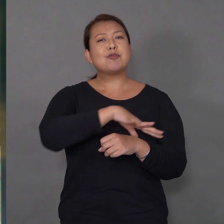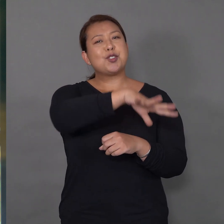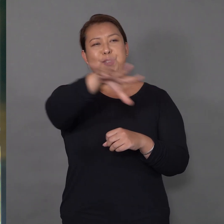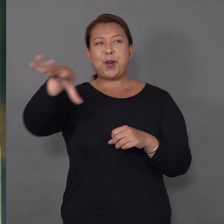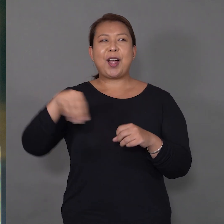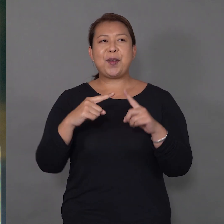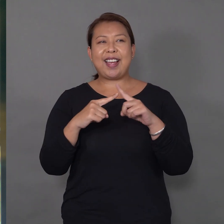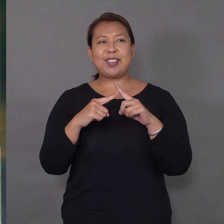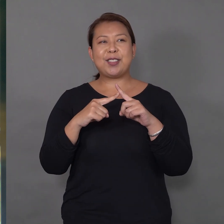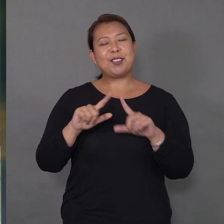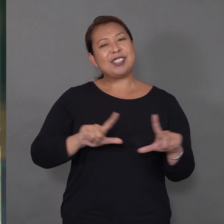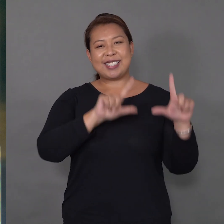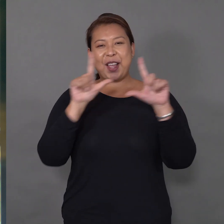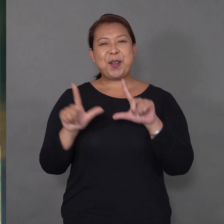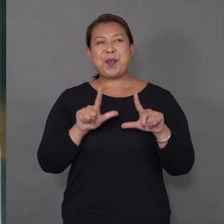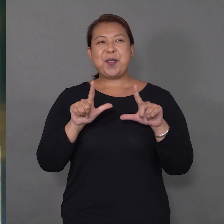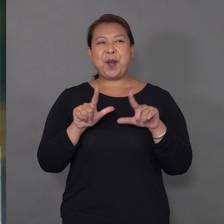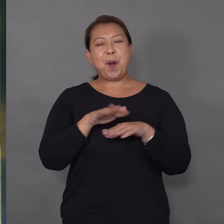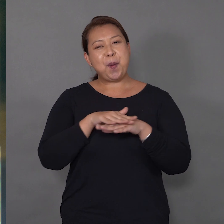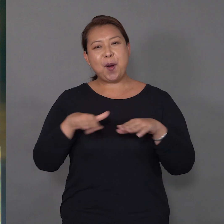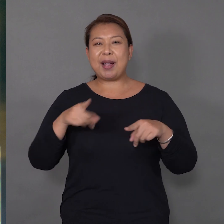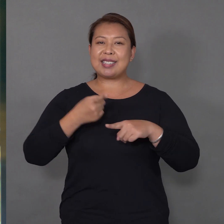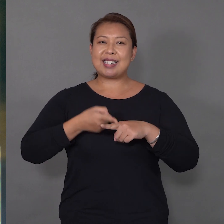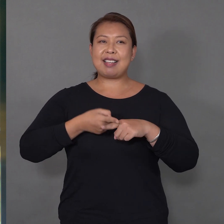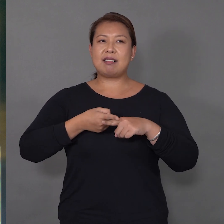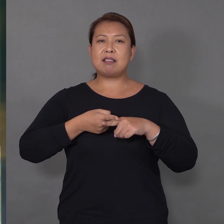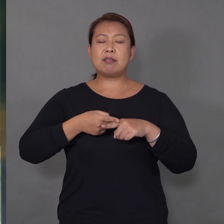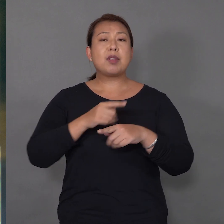所有人都生活在和平與誠實中.......」